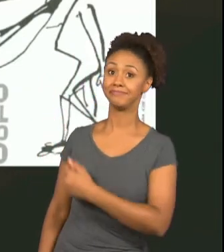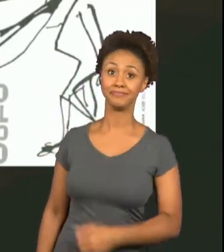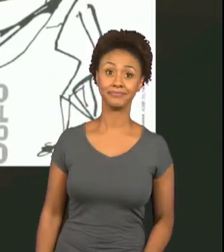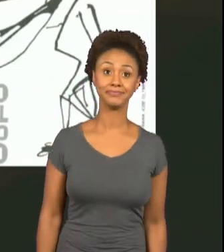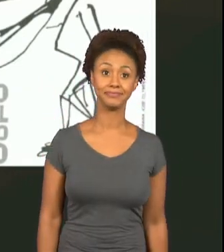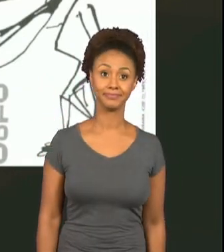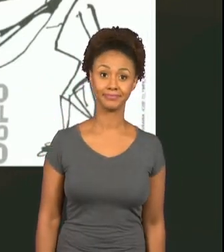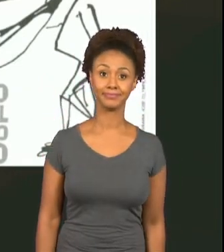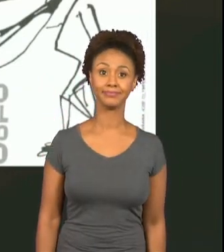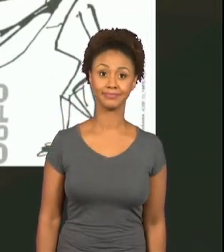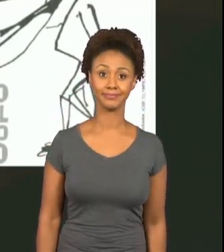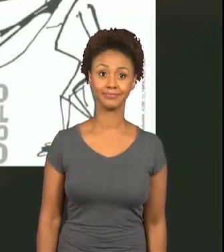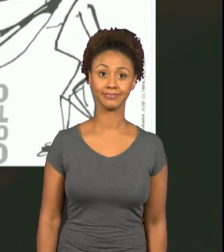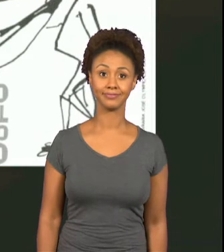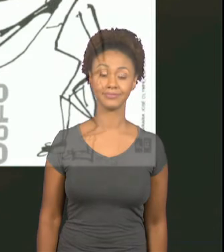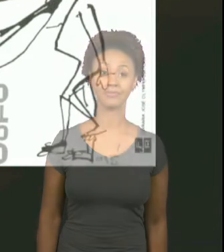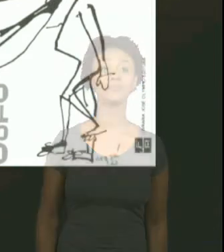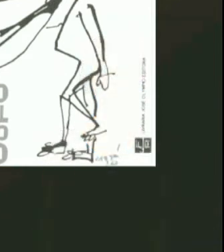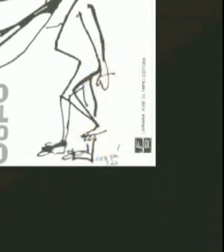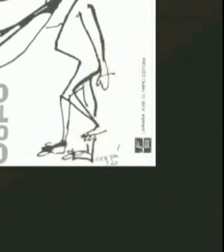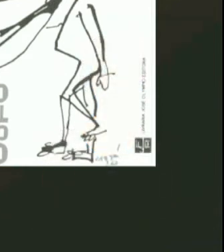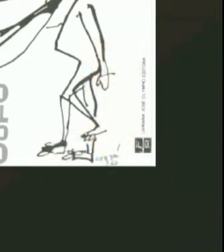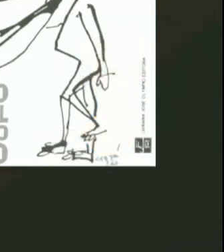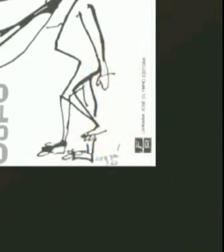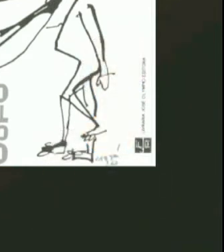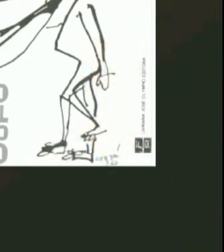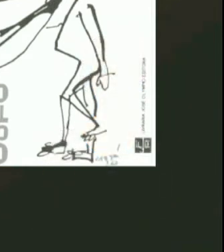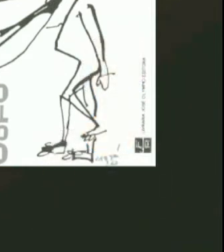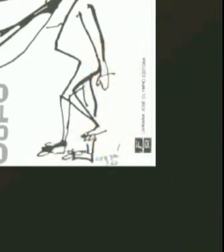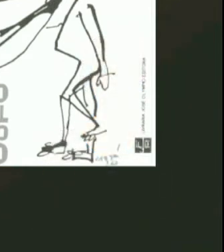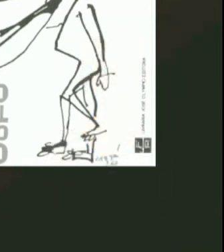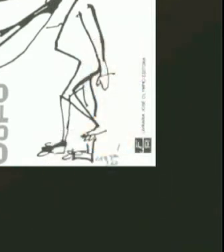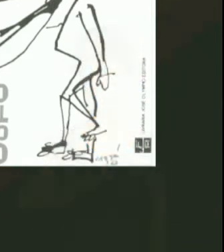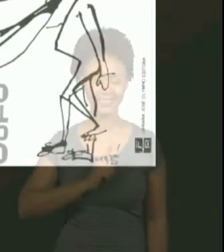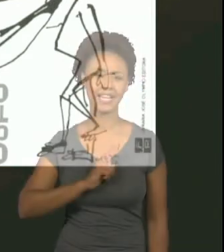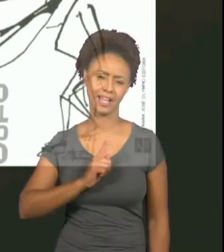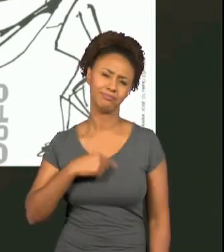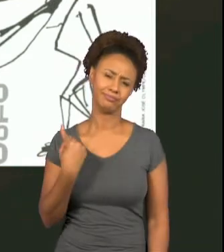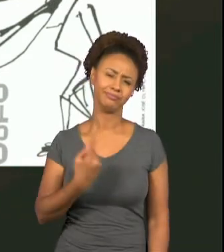DIZEM DO MORTO OS AMIGOS QUE O LEVARAM AO CEMITÉRIO". NÓS JÁ SABEMOS QUE TRABALHADOR DE EITO É O